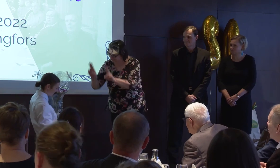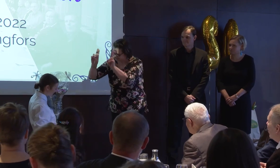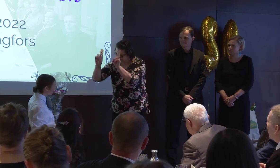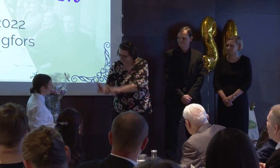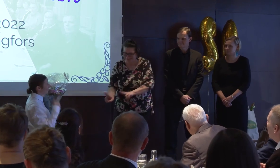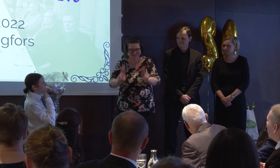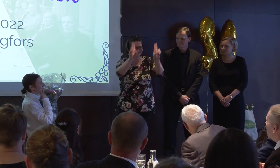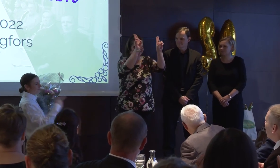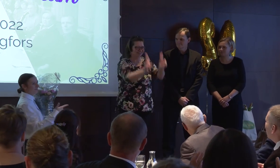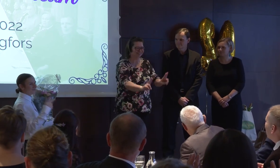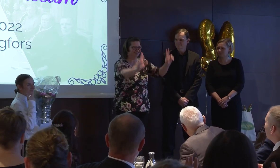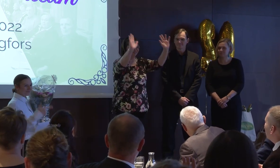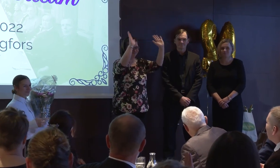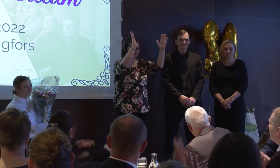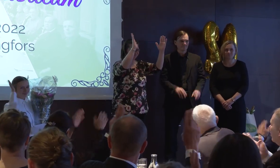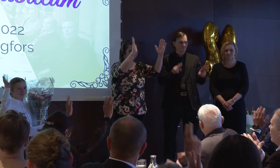Onneksi olkoon!